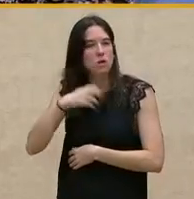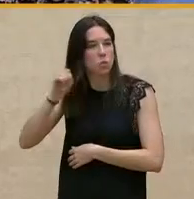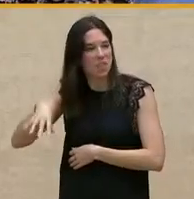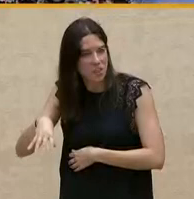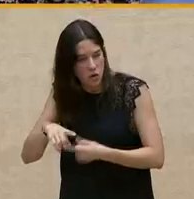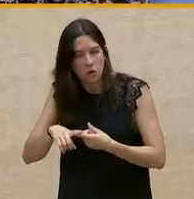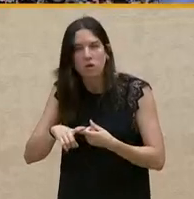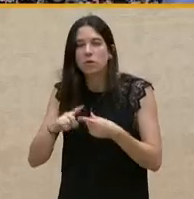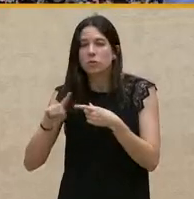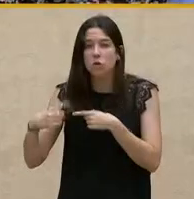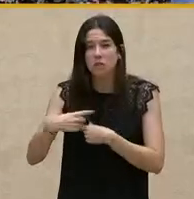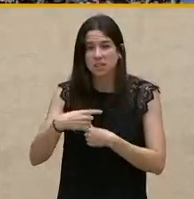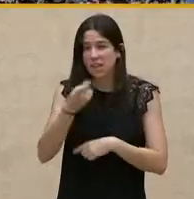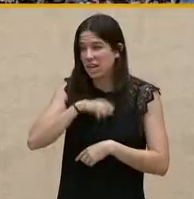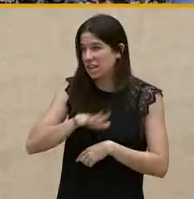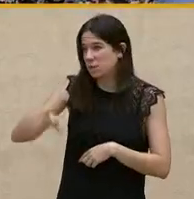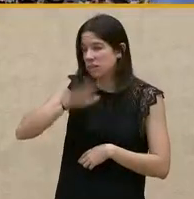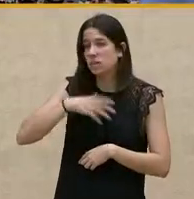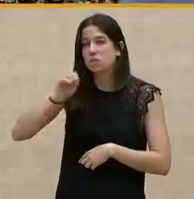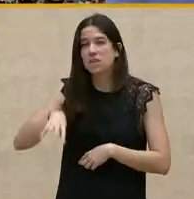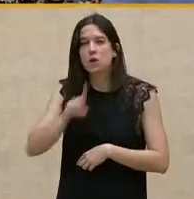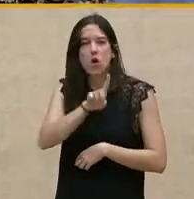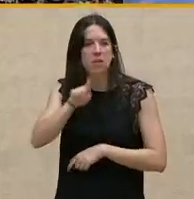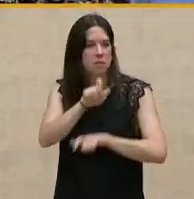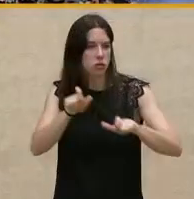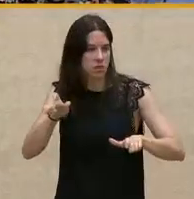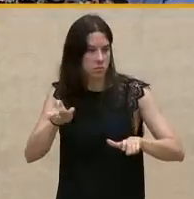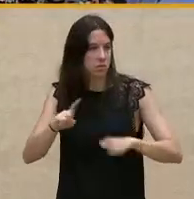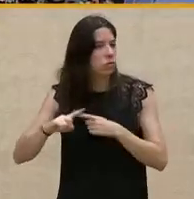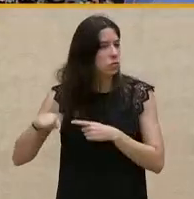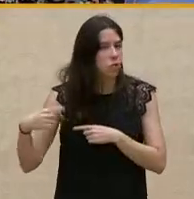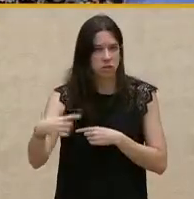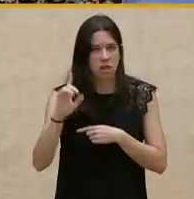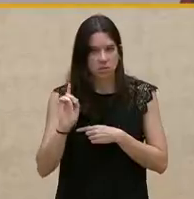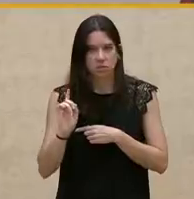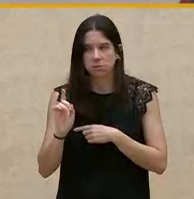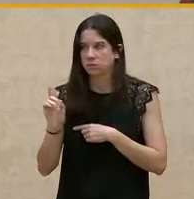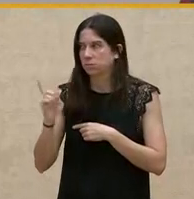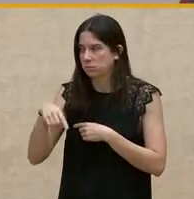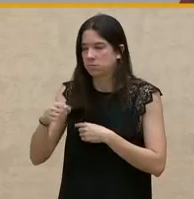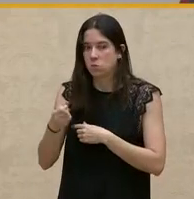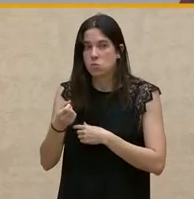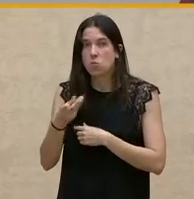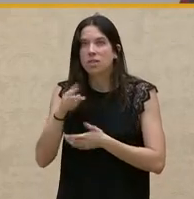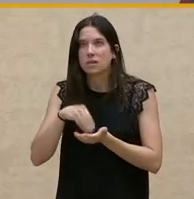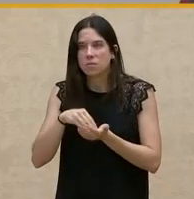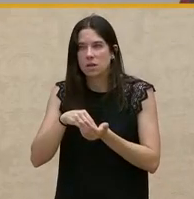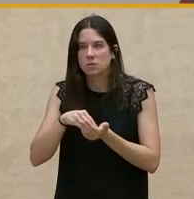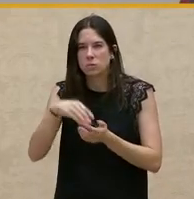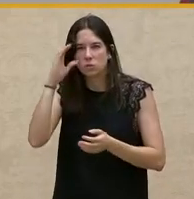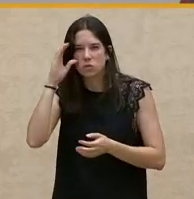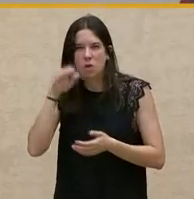Cada día en España se suicidan 11 personas. Cuántas veces oímos hablar de estas 11 personas